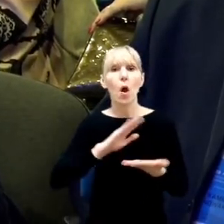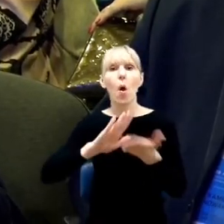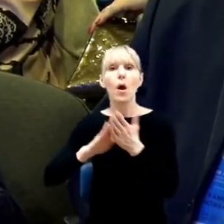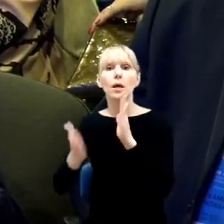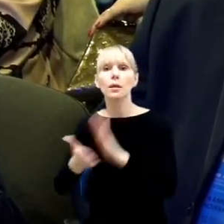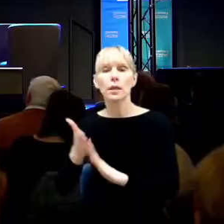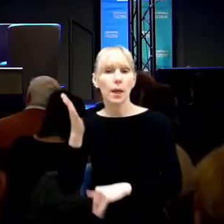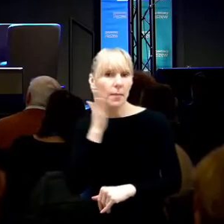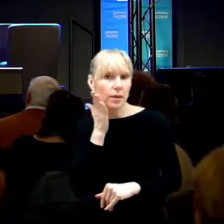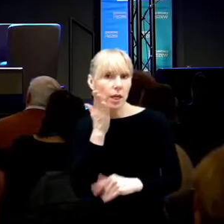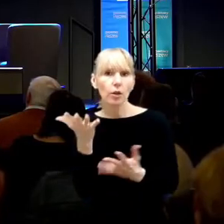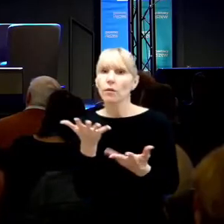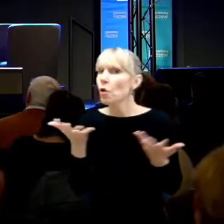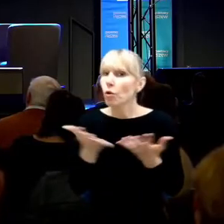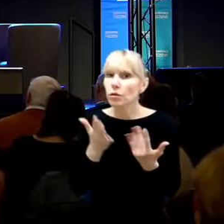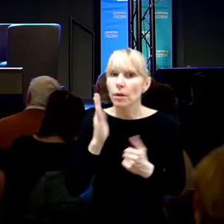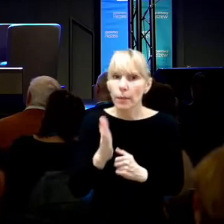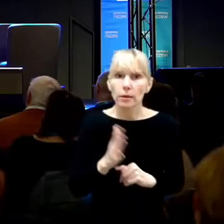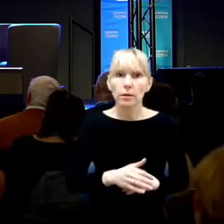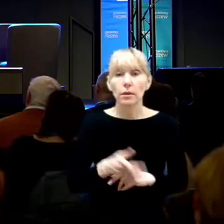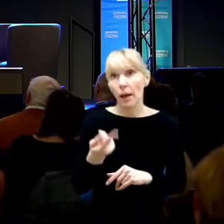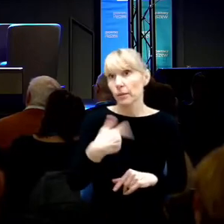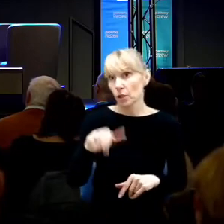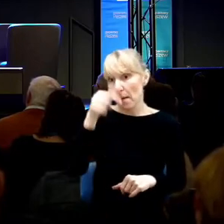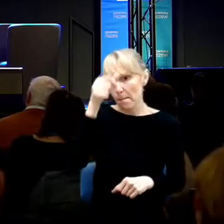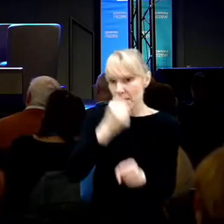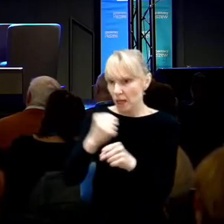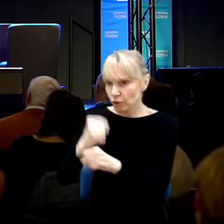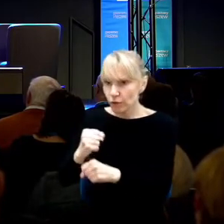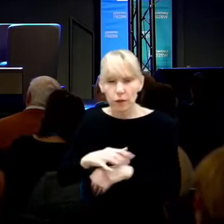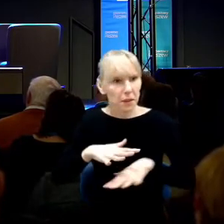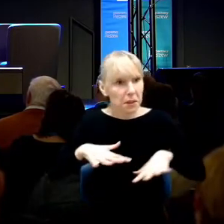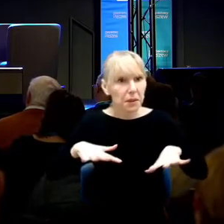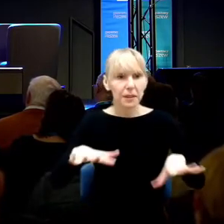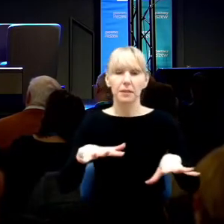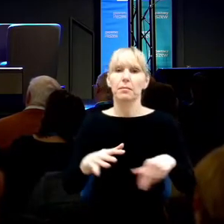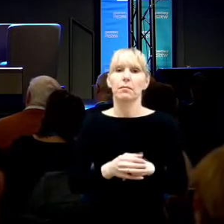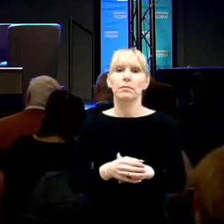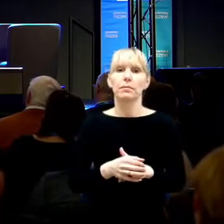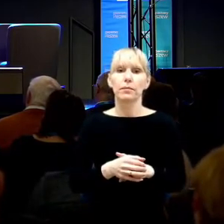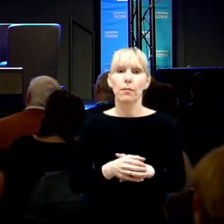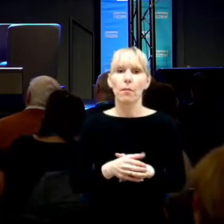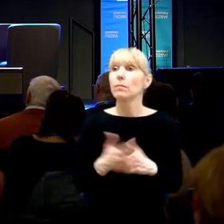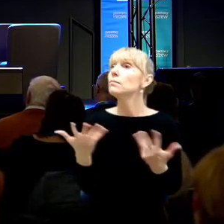Tam, gdzie jest dużo pracowników. Czyli gdzie? W aglomeracjach.